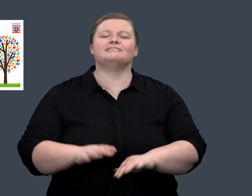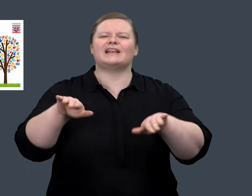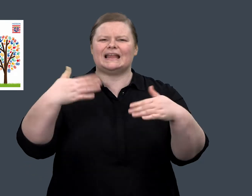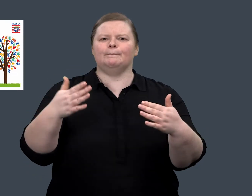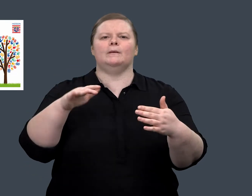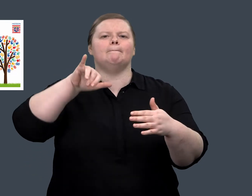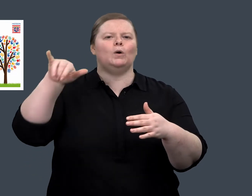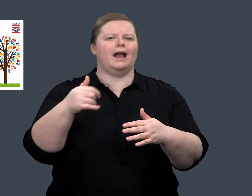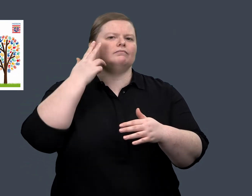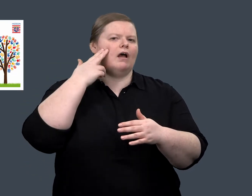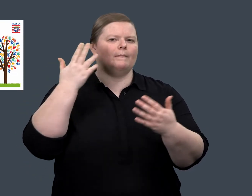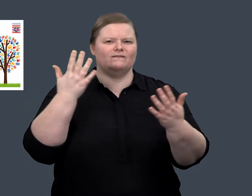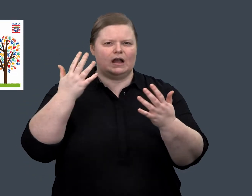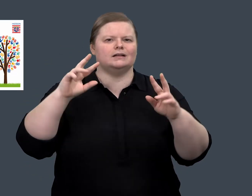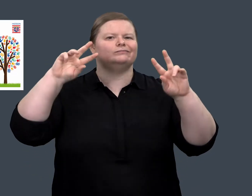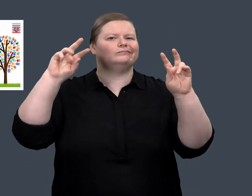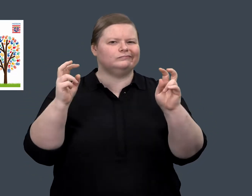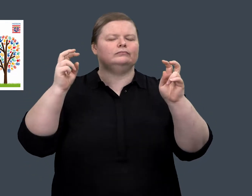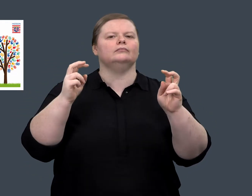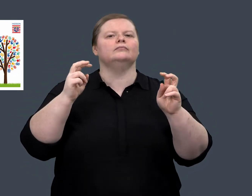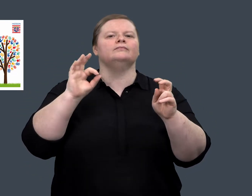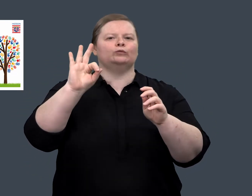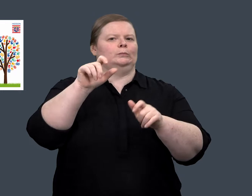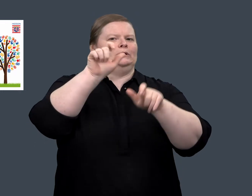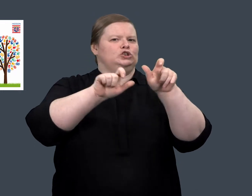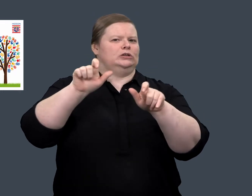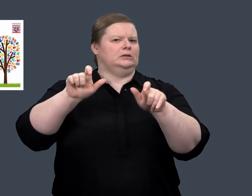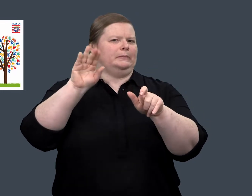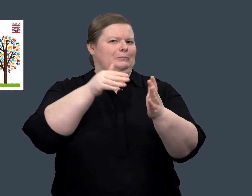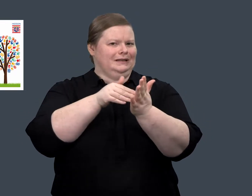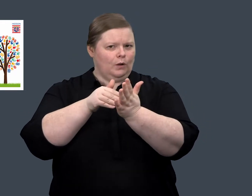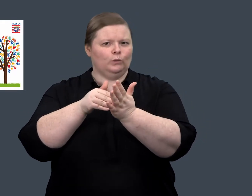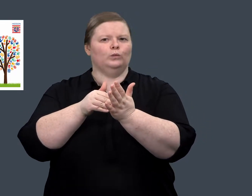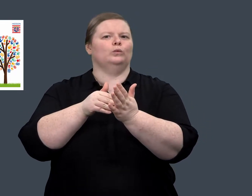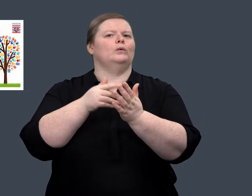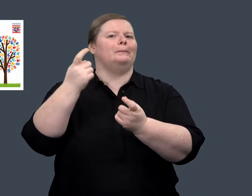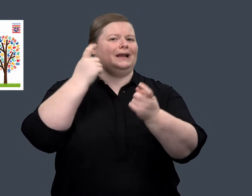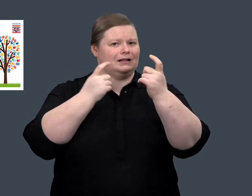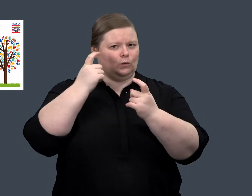Als Beauftragte der Hessischen Landesregierung für Menschen mit Behinderungen